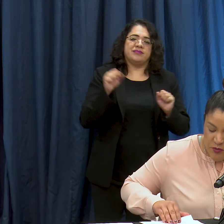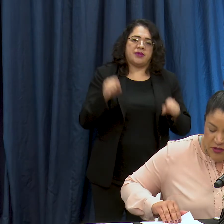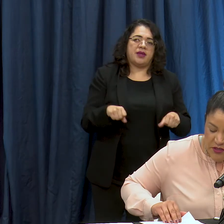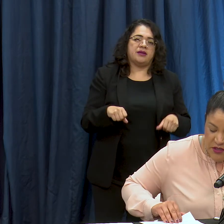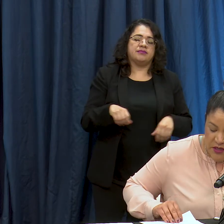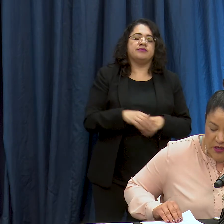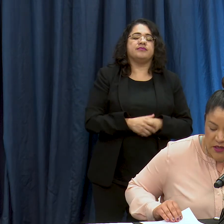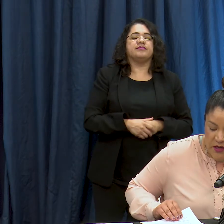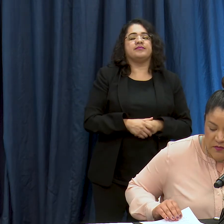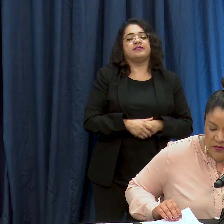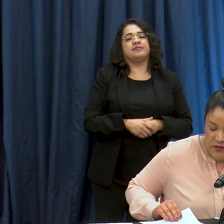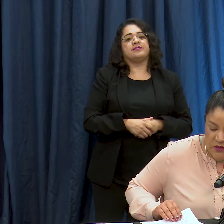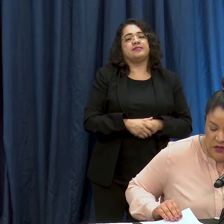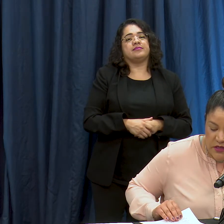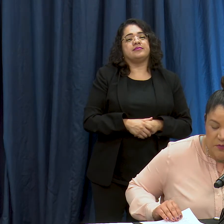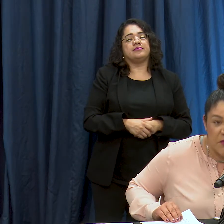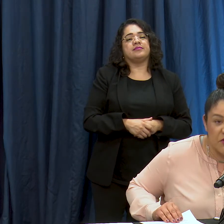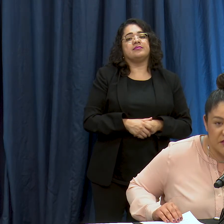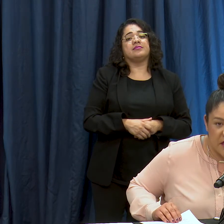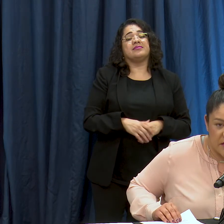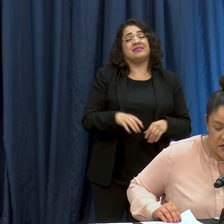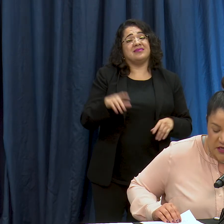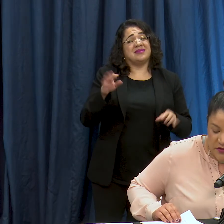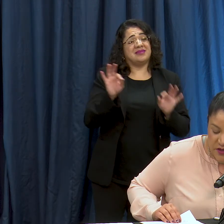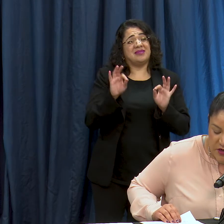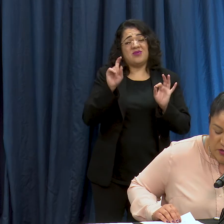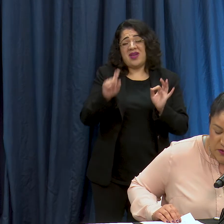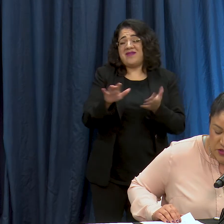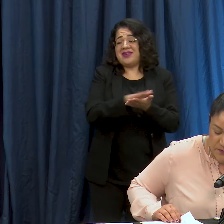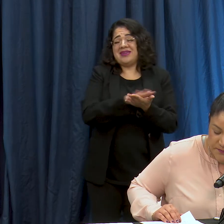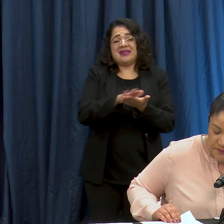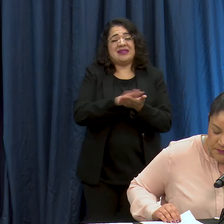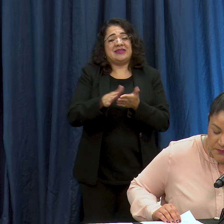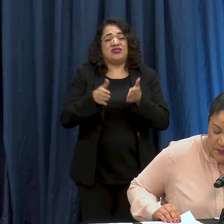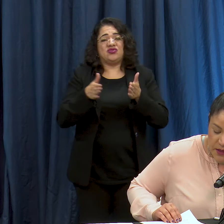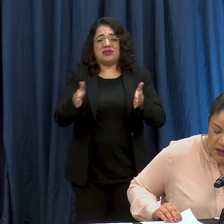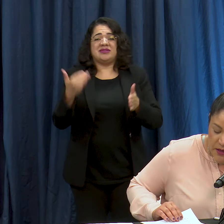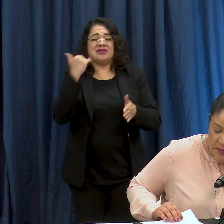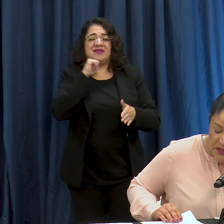importante que ambos limb PMO's las calles de la ciudad a long bitch mañana